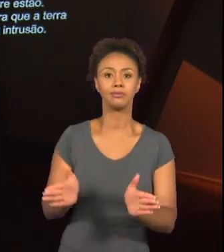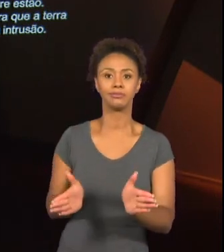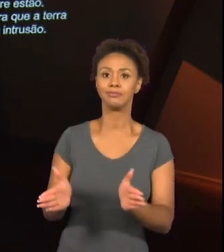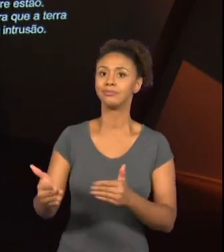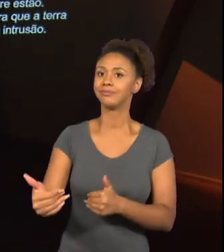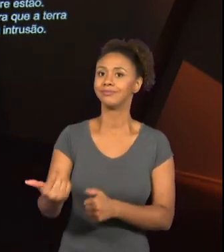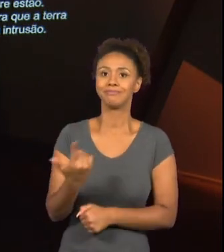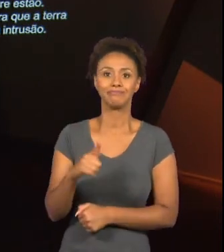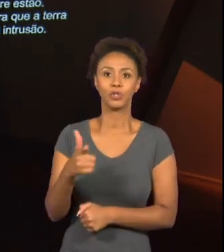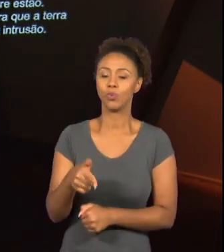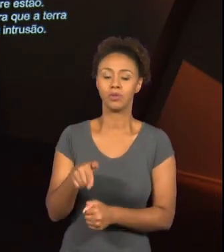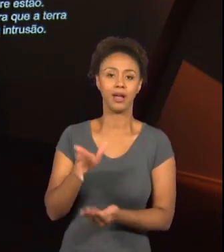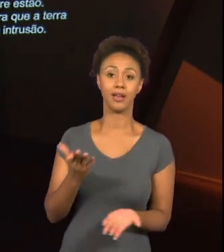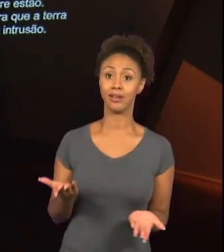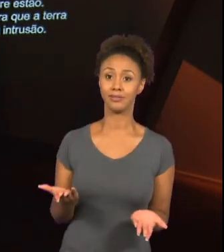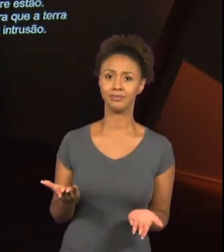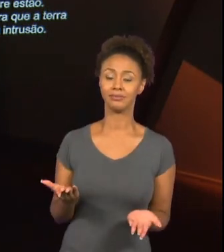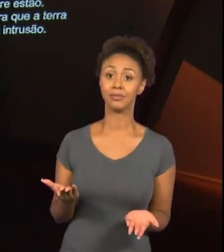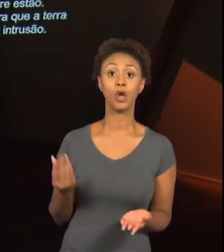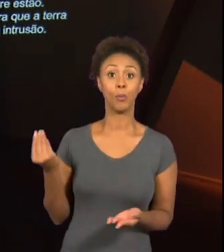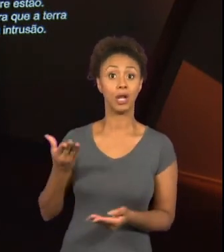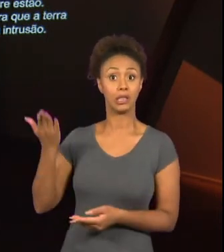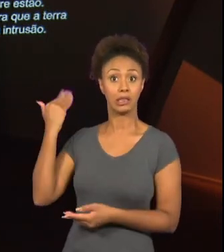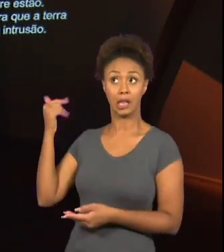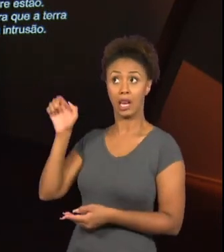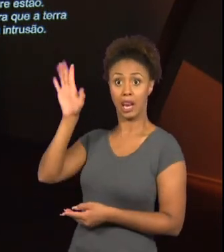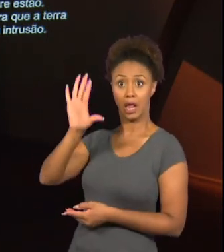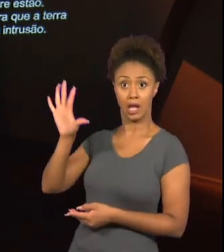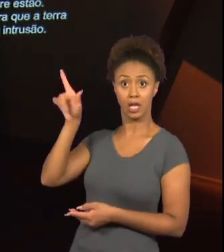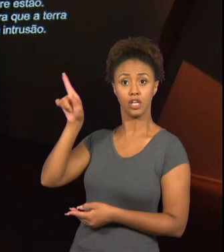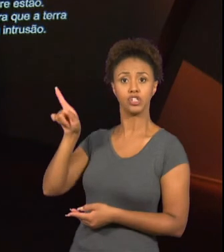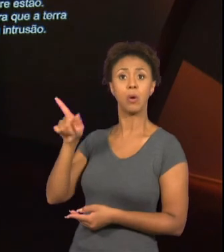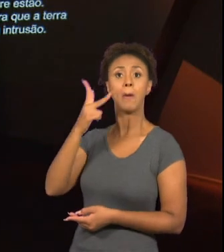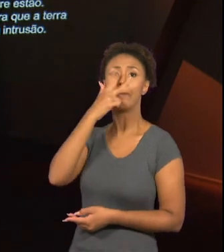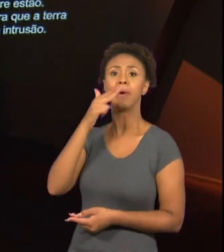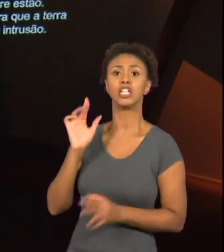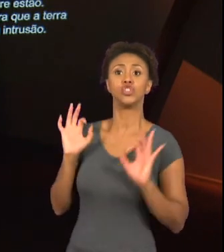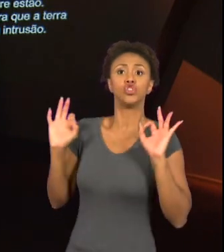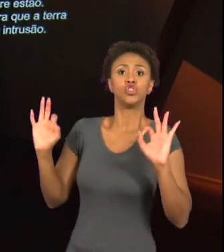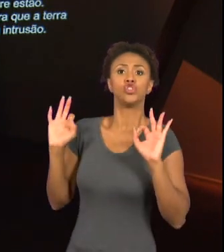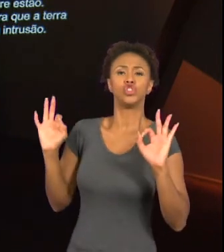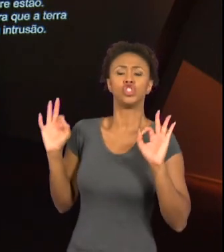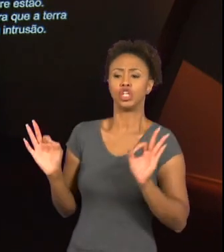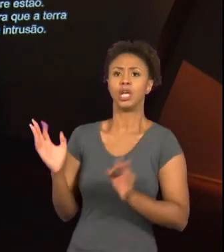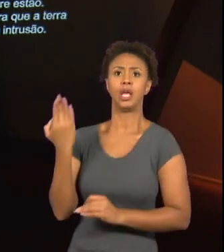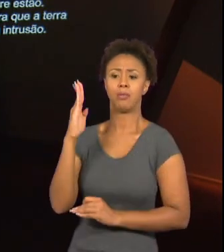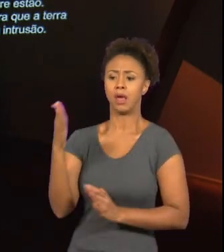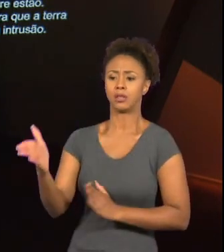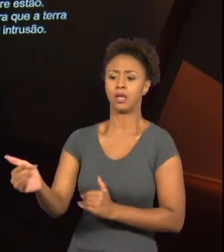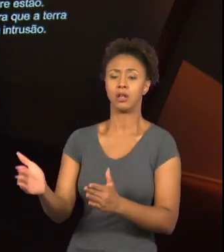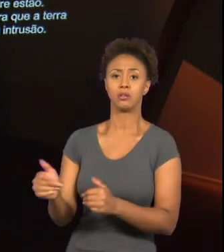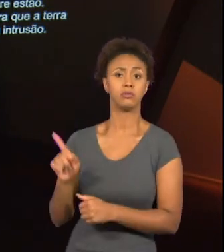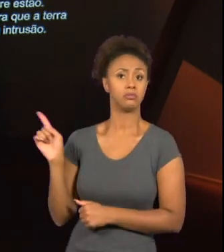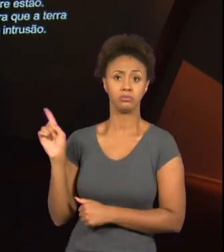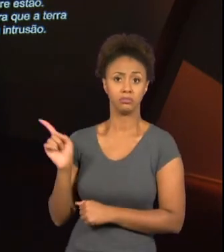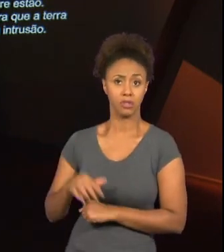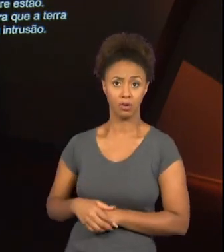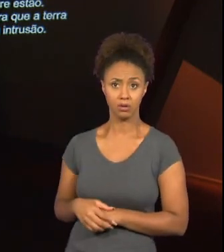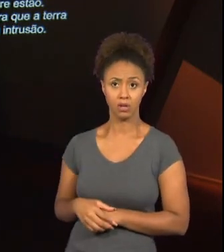PRATICAMENTE UM LUXO NESSA REGIÃO. ELES NÃO SE ENTERRAM, ELES SÃO DERRAMADOS NO CHÃO. AO MESMO